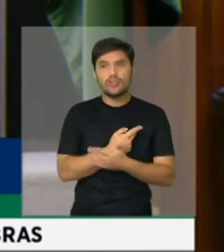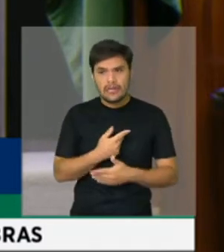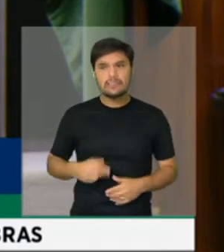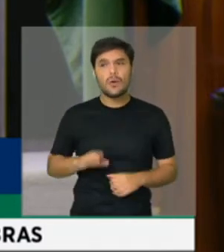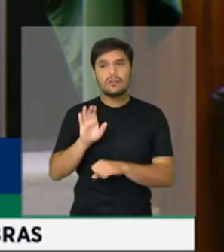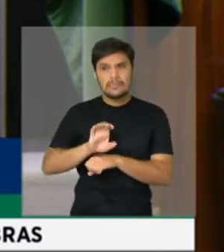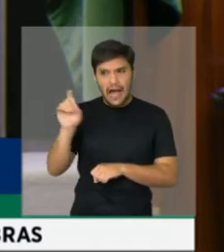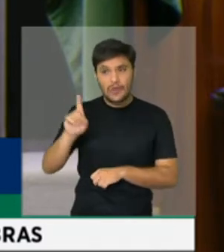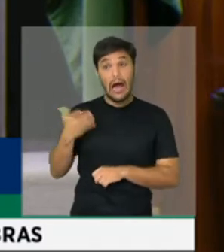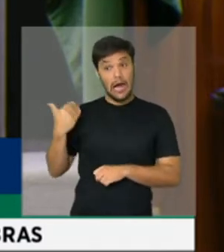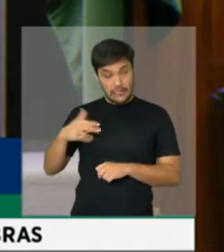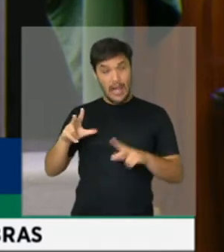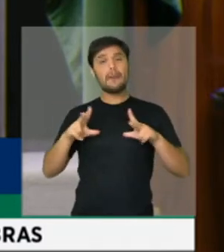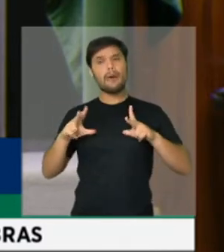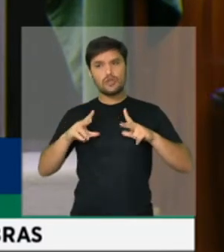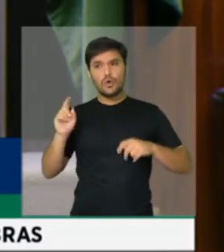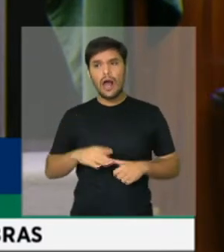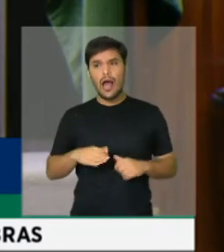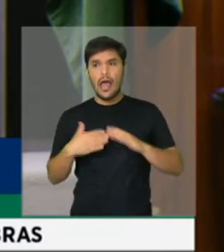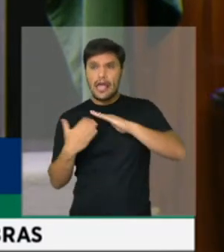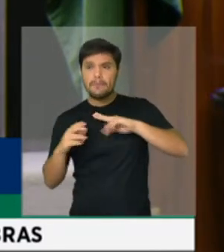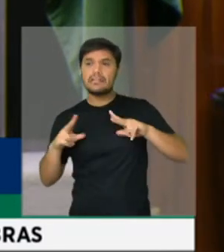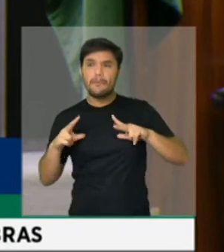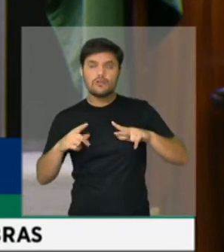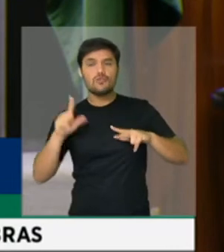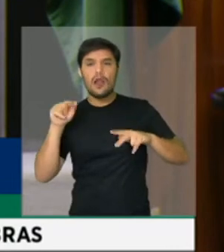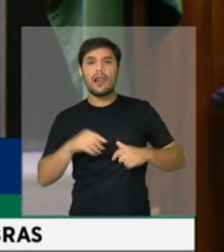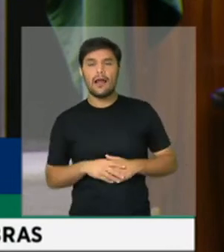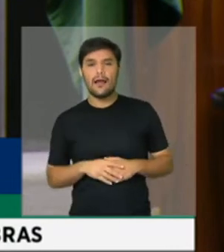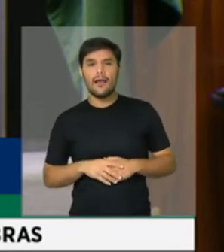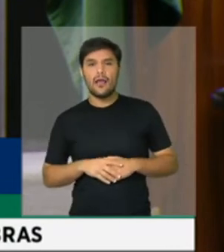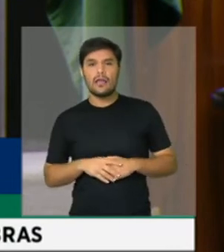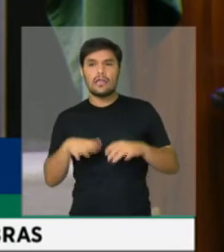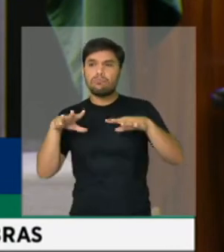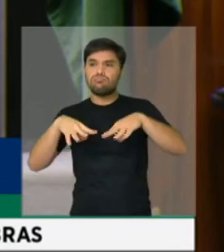NCIA. SE TIVESSE EFICIÊNCIA TERIA CONSTRUÍDO O SISTEMA. E QUE CAPACIDADE DE... INVESTIMENTO TEM? VOCÊS